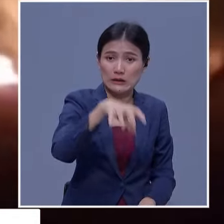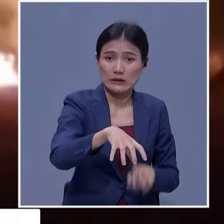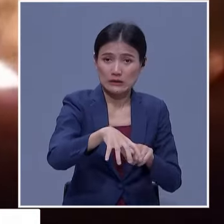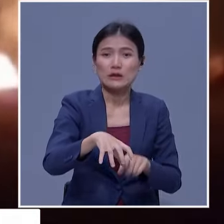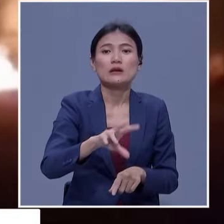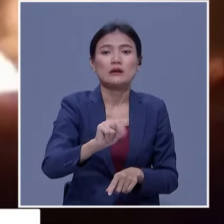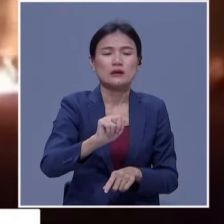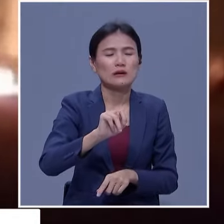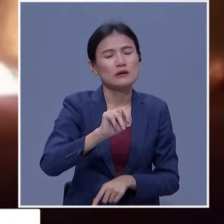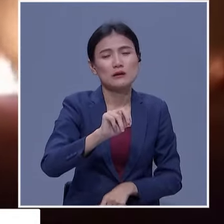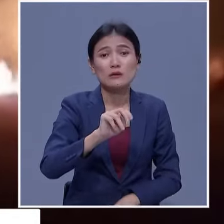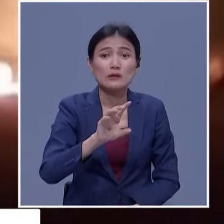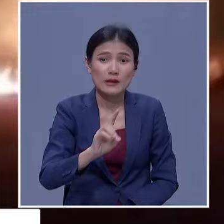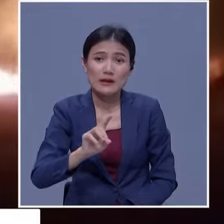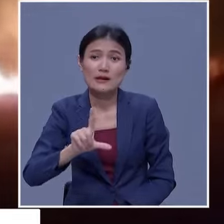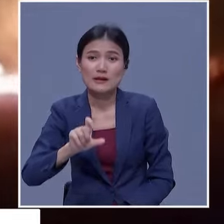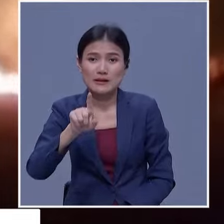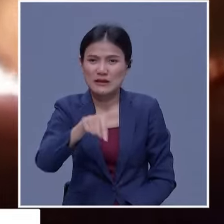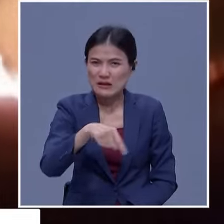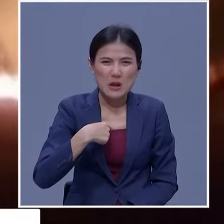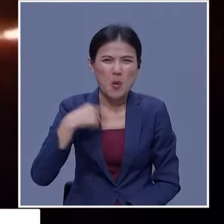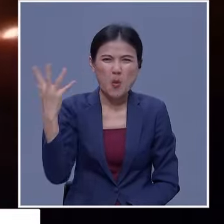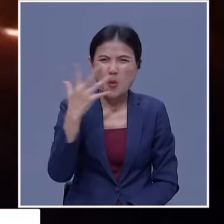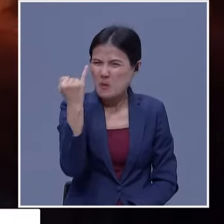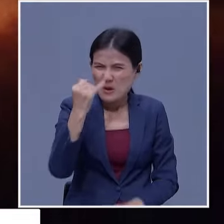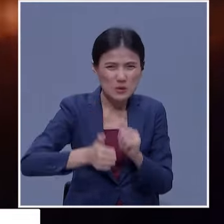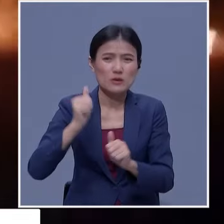มากที่สุดในโลกเมื่อปีที่แล้ว